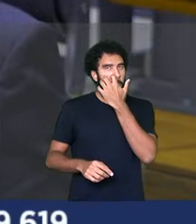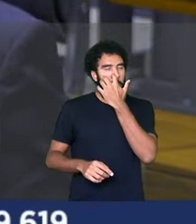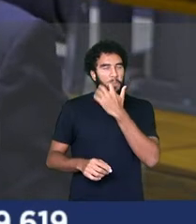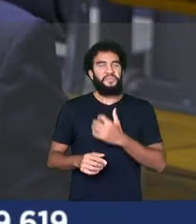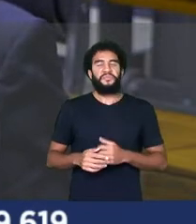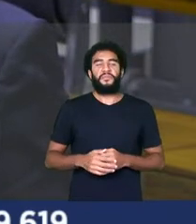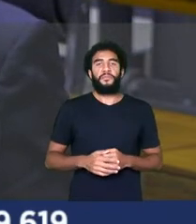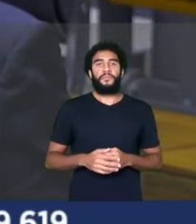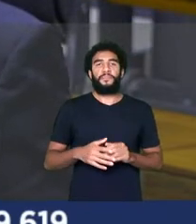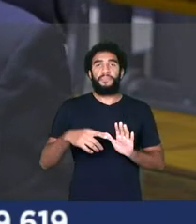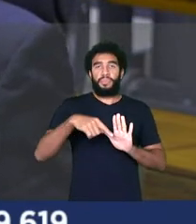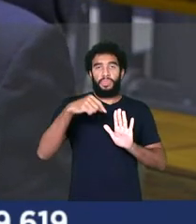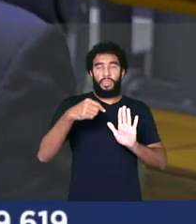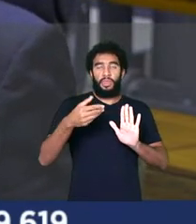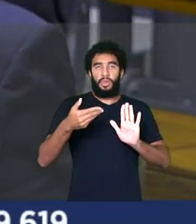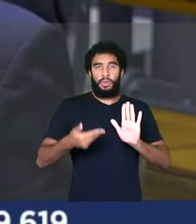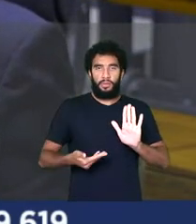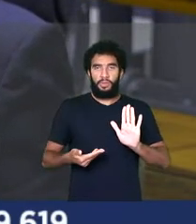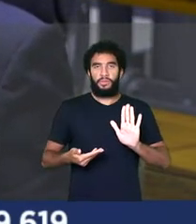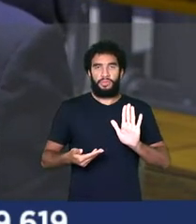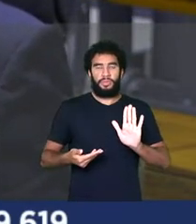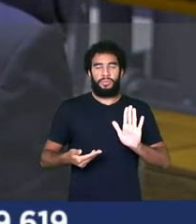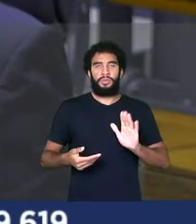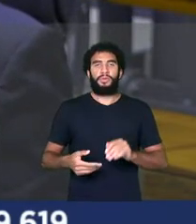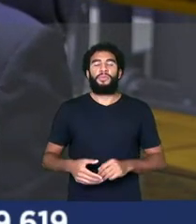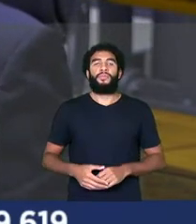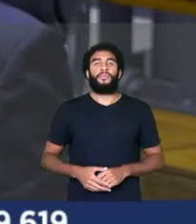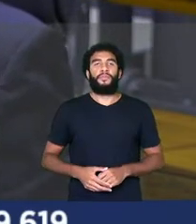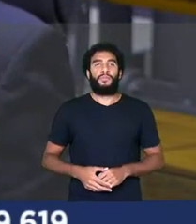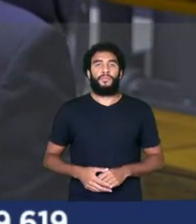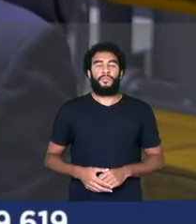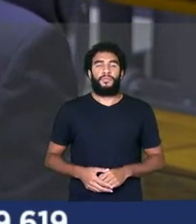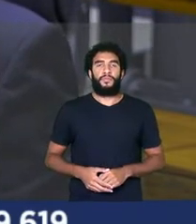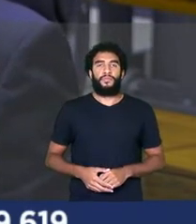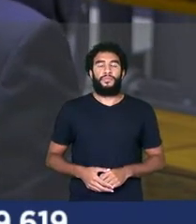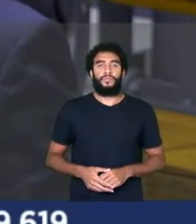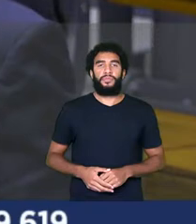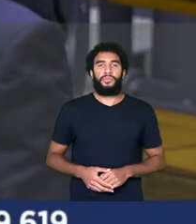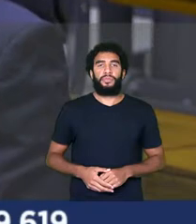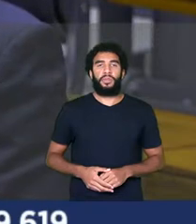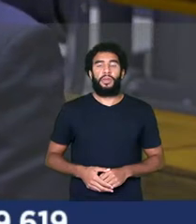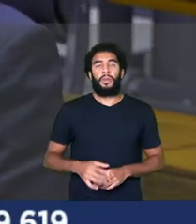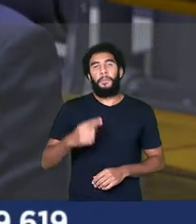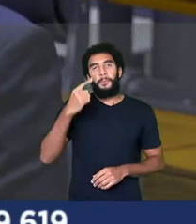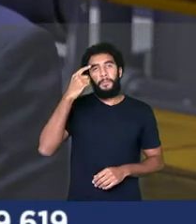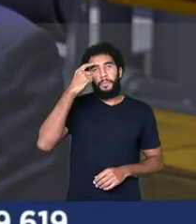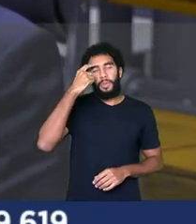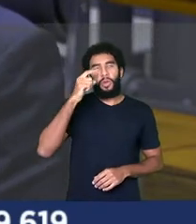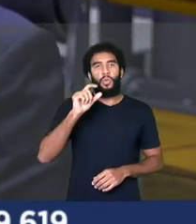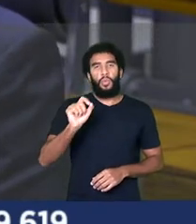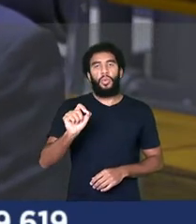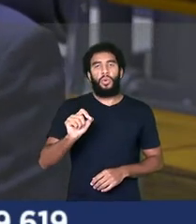ALÍQUOTA DO MACARRÃO E DO ICMS É MAIOR, PORQUE É 18%. NO ENTANTO, ESSE DESTAQUE ESPECIAL, ELE PARTE DA PREMISSA DE QUE SÓ TERÁA